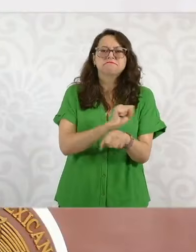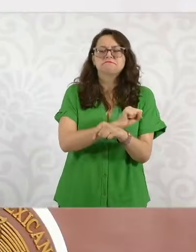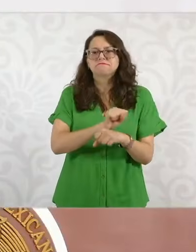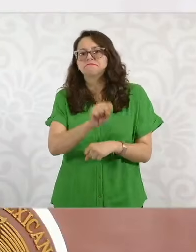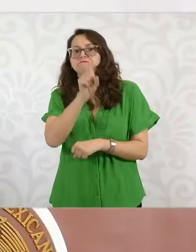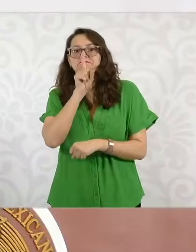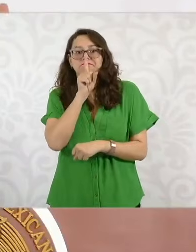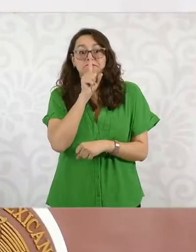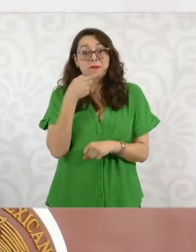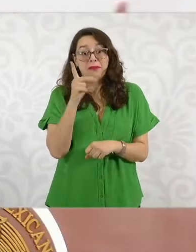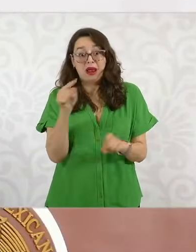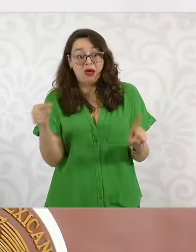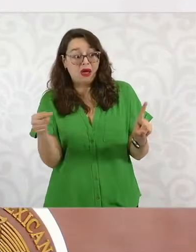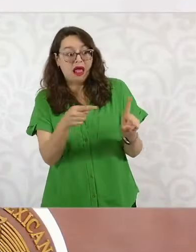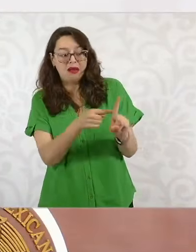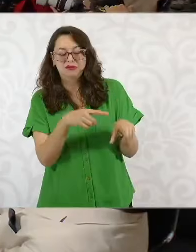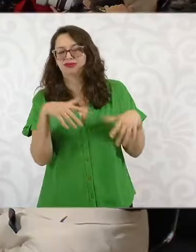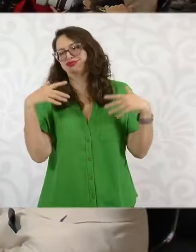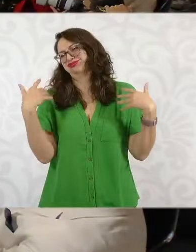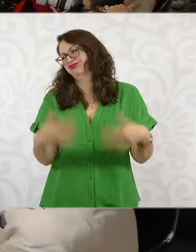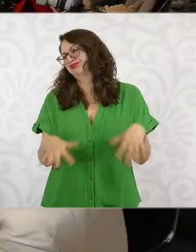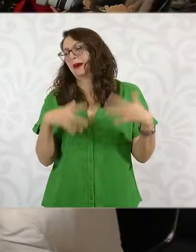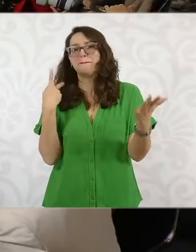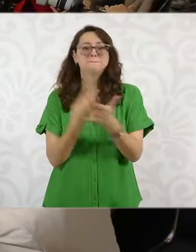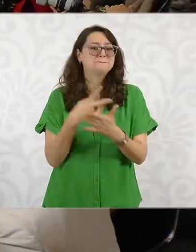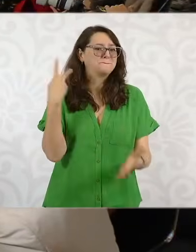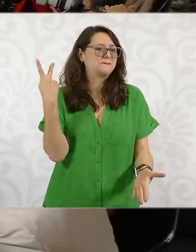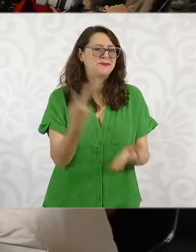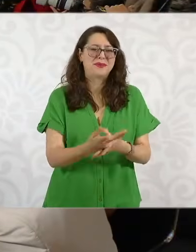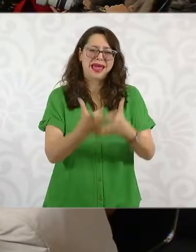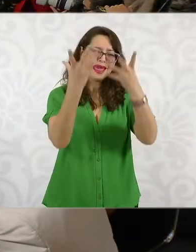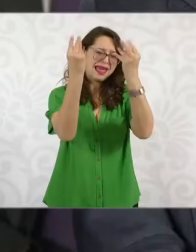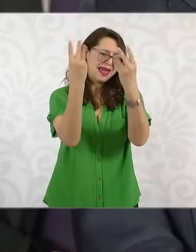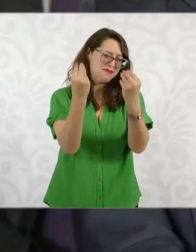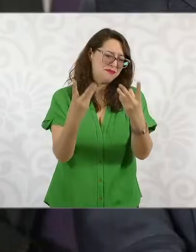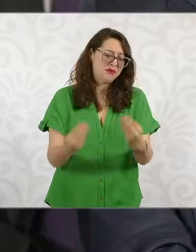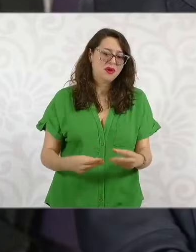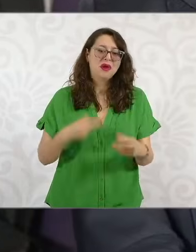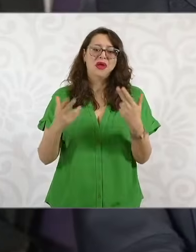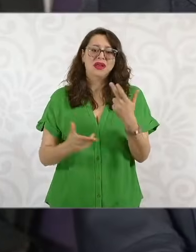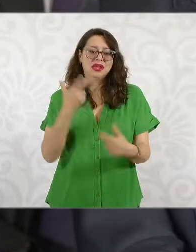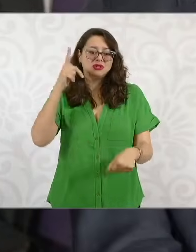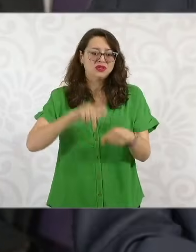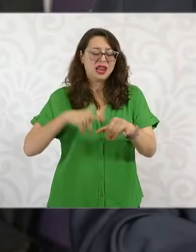Kersenovich es tiene todos los premios nacionales e internacionales. Es la verdad un orgullo que